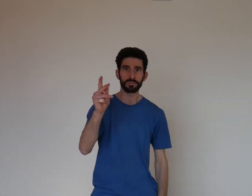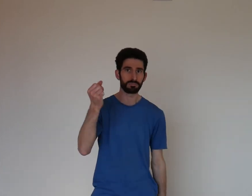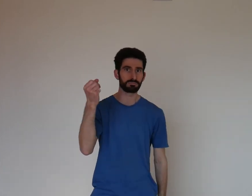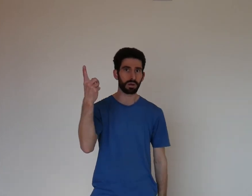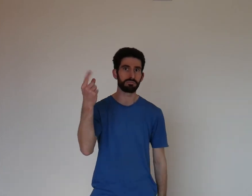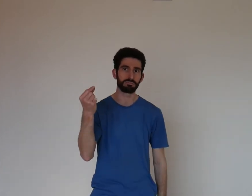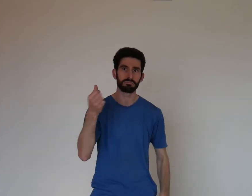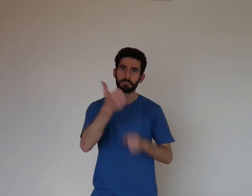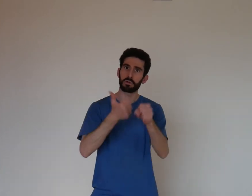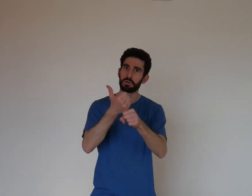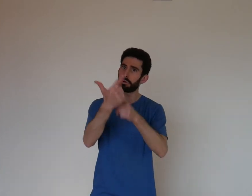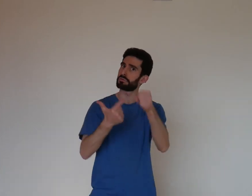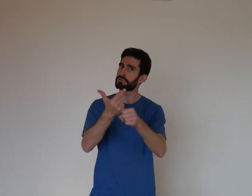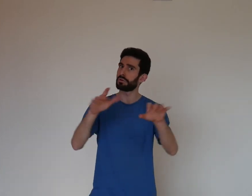ont été créées en un à deux ans.